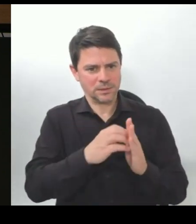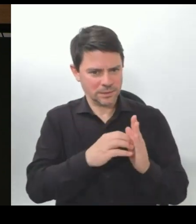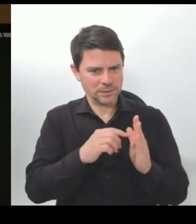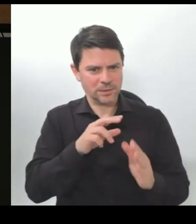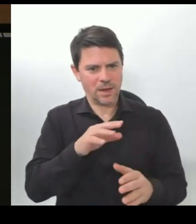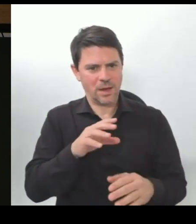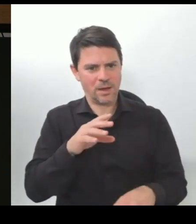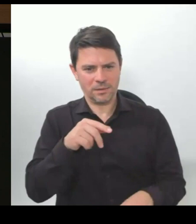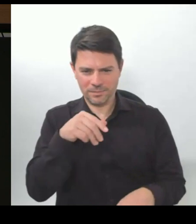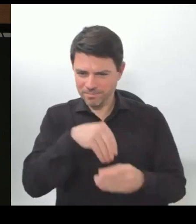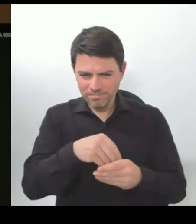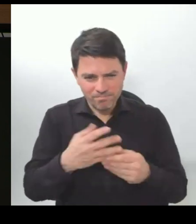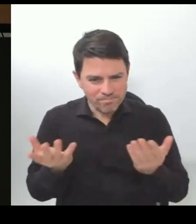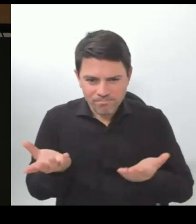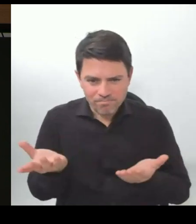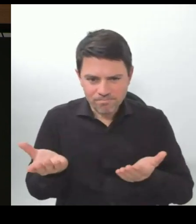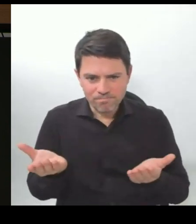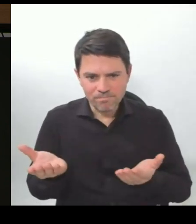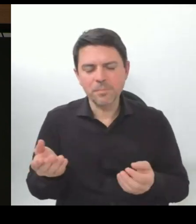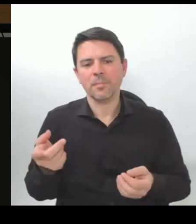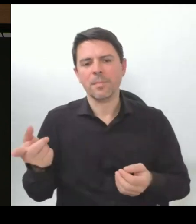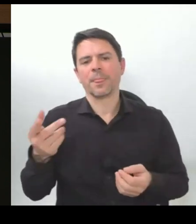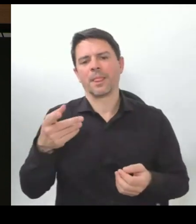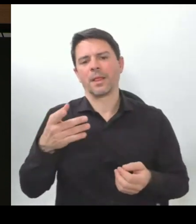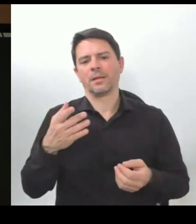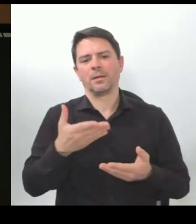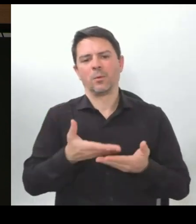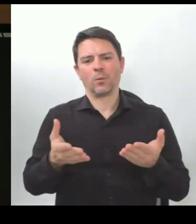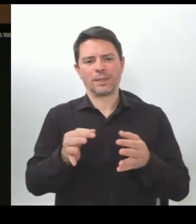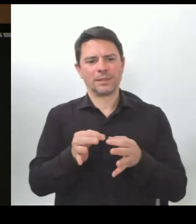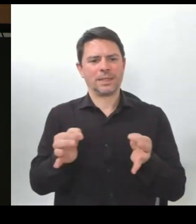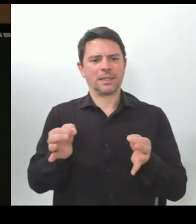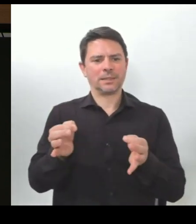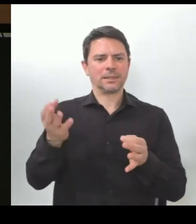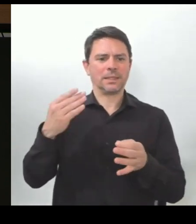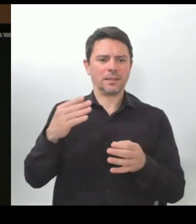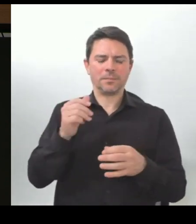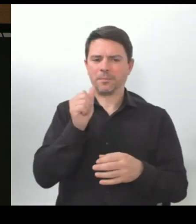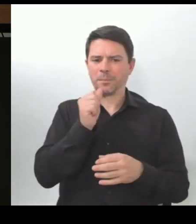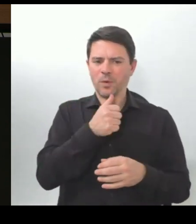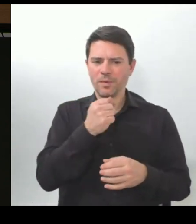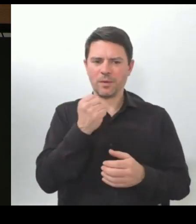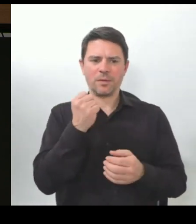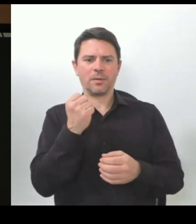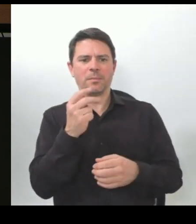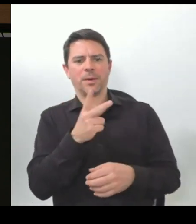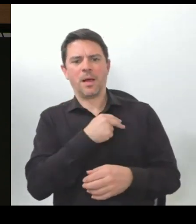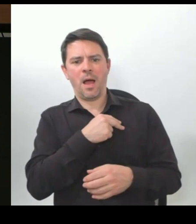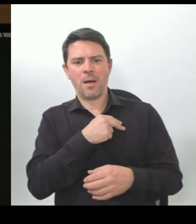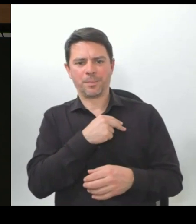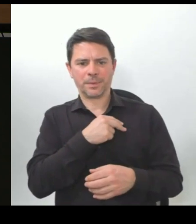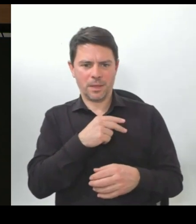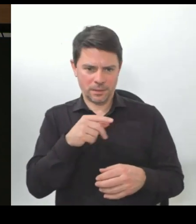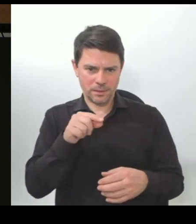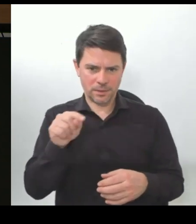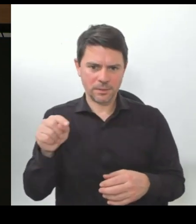Arbeit und Treue. Dieser Grundsatz wurde aber gebrochen, da die Beamten